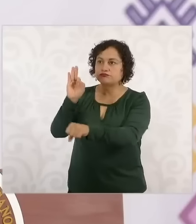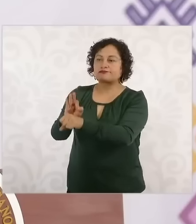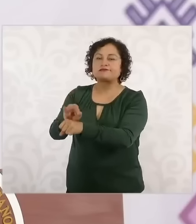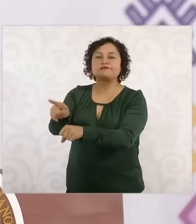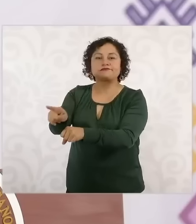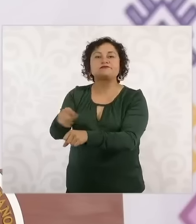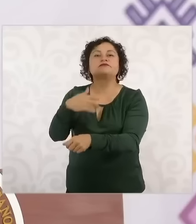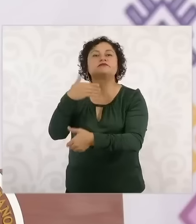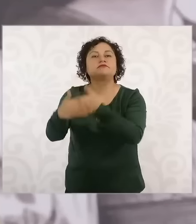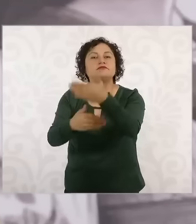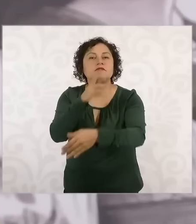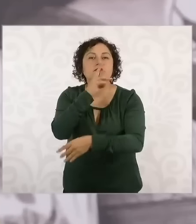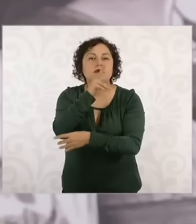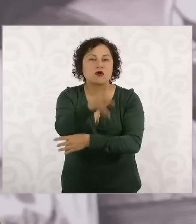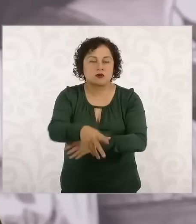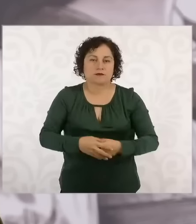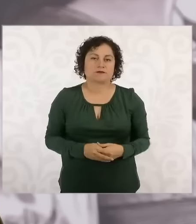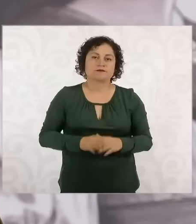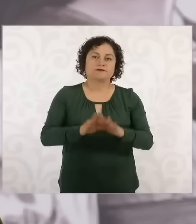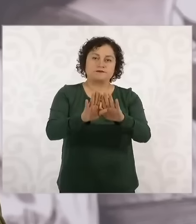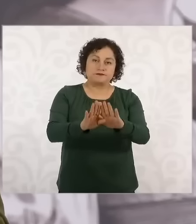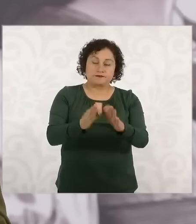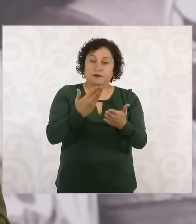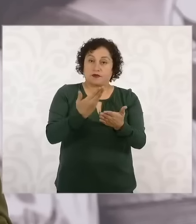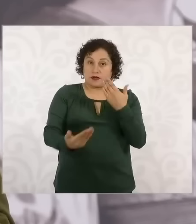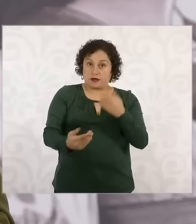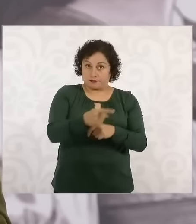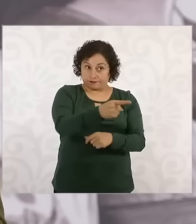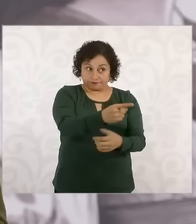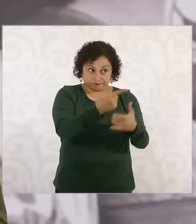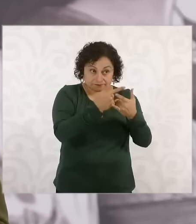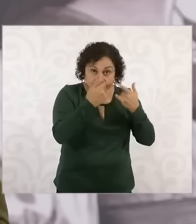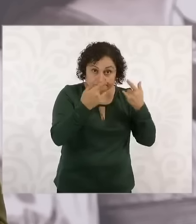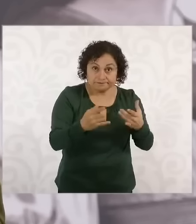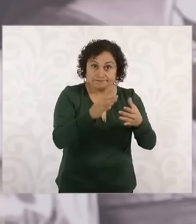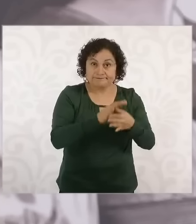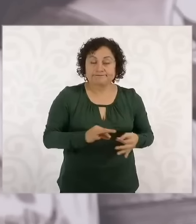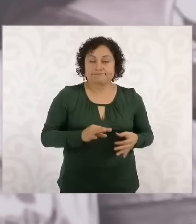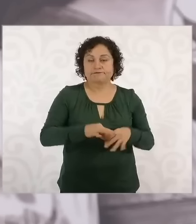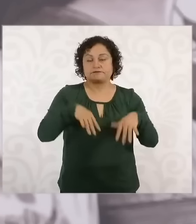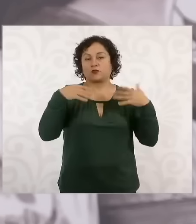en particular, el tema que se comenta eh es muy interesante eh y si nos lo permite,